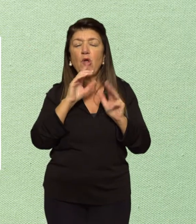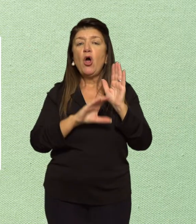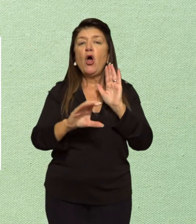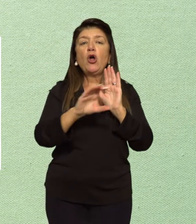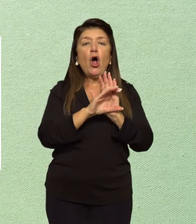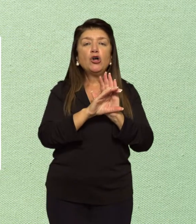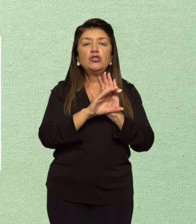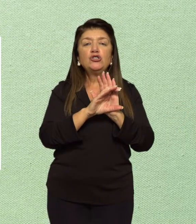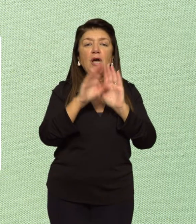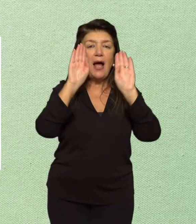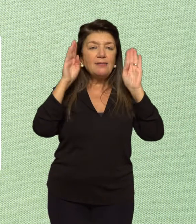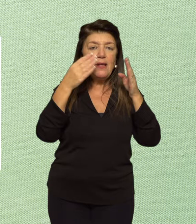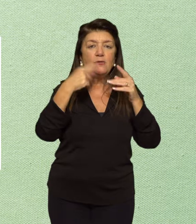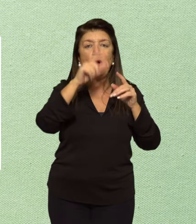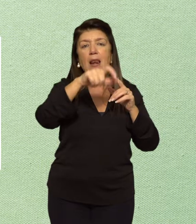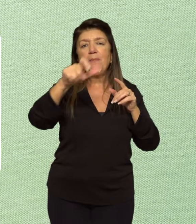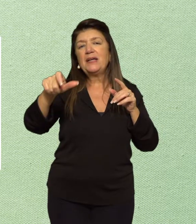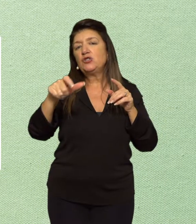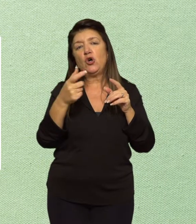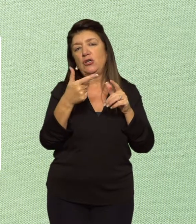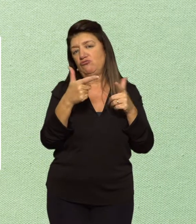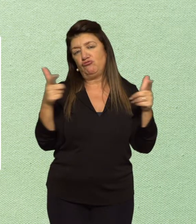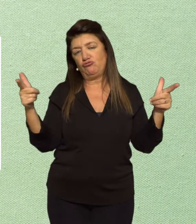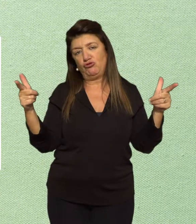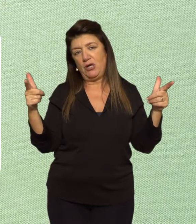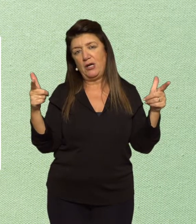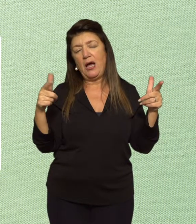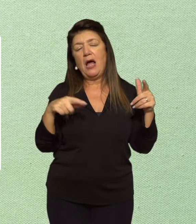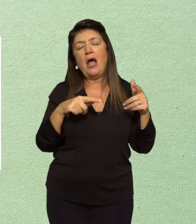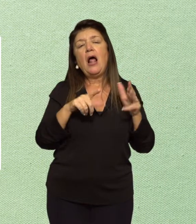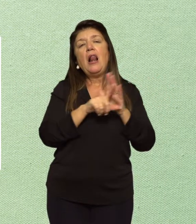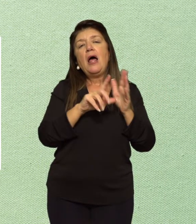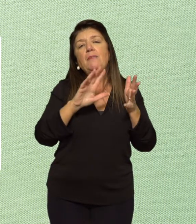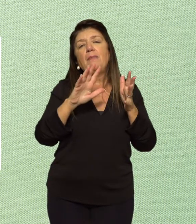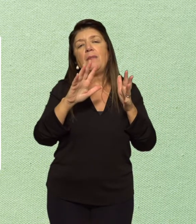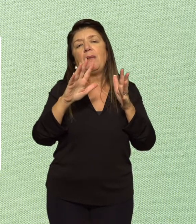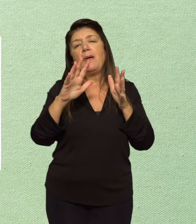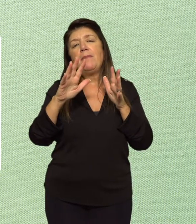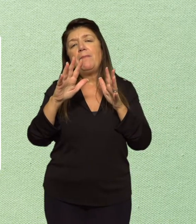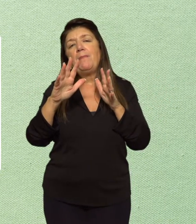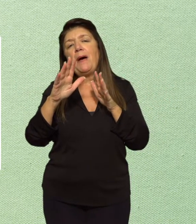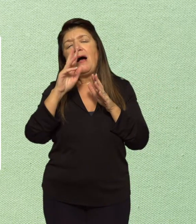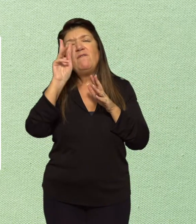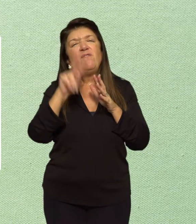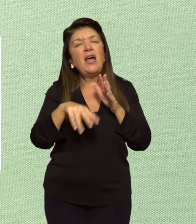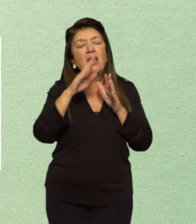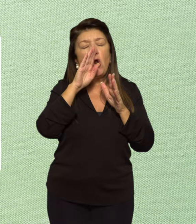Il punto di svolta poi nella normativa sulla violenza domestica e la violenza di genere è la